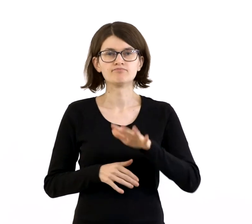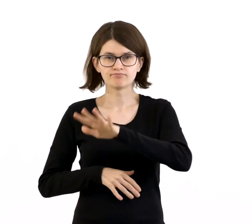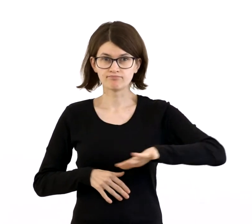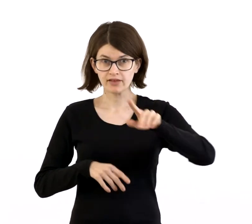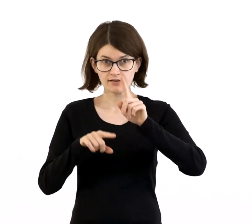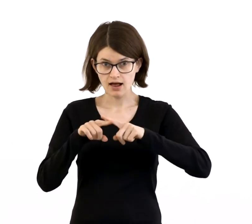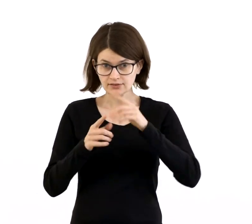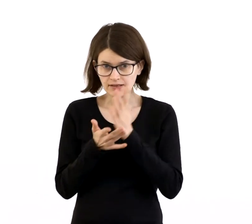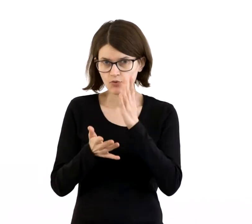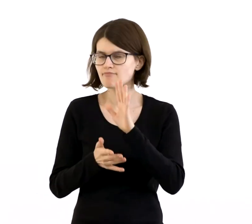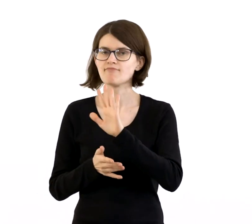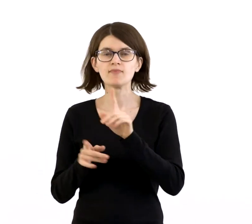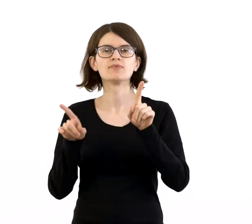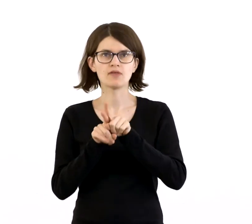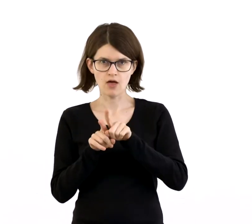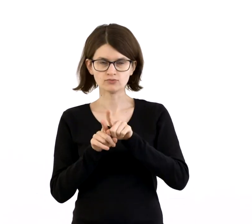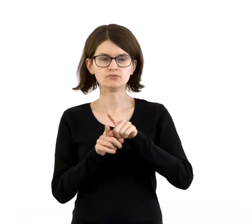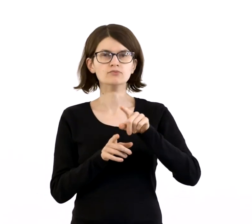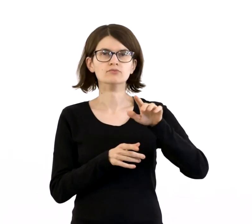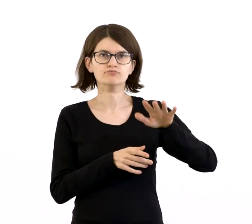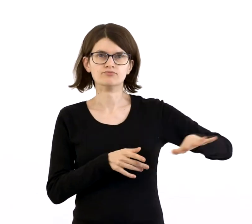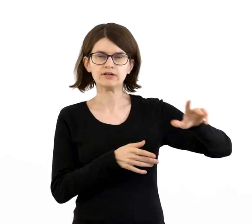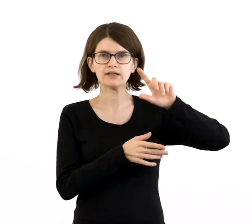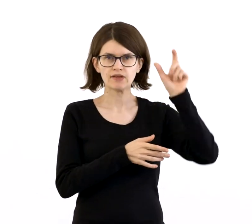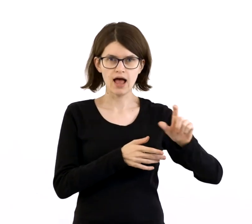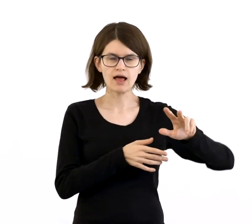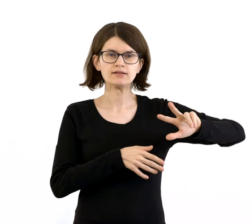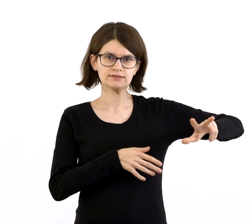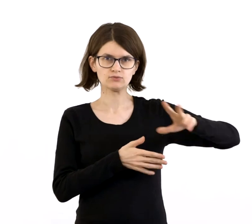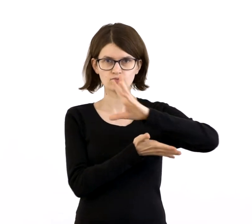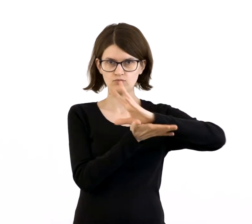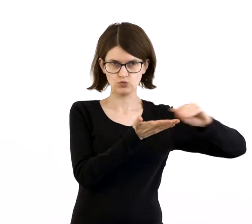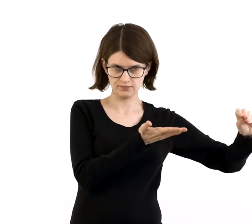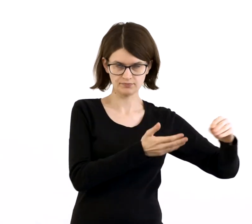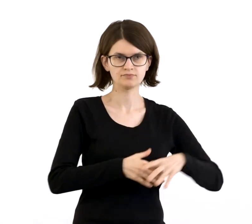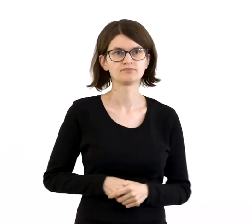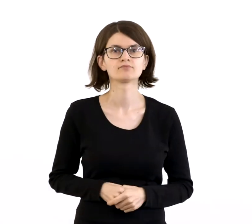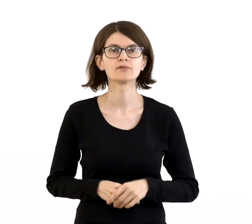Swoim zasięgiem objął nie tylko Grecję ale też Italię i Sycylię.